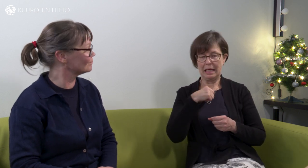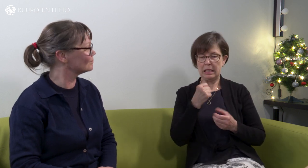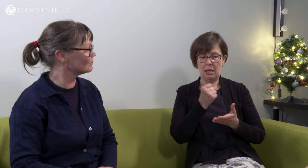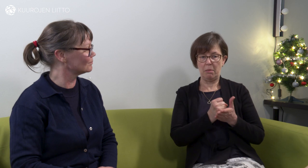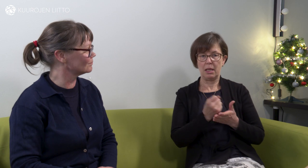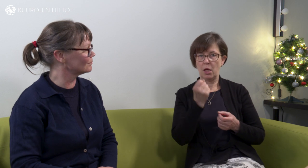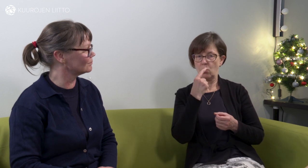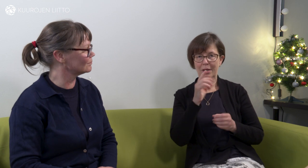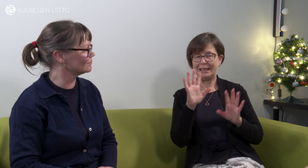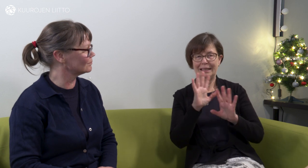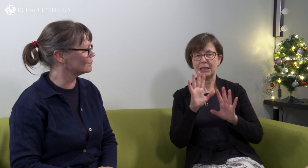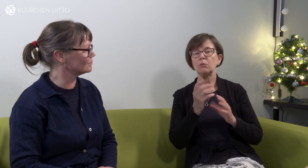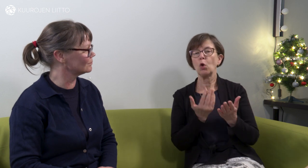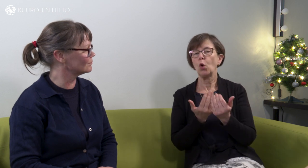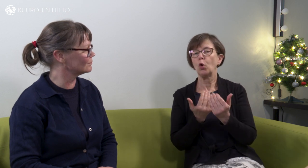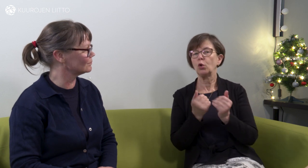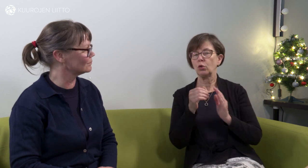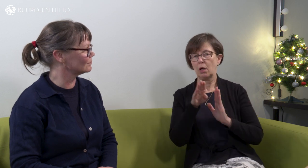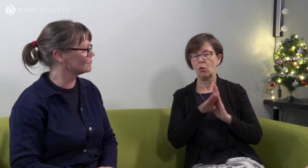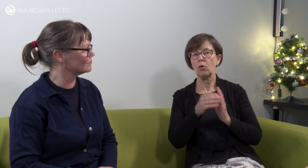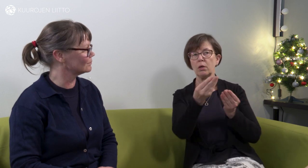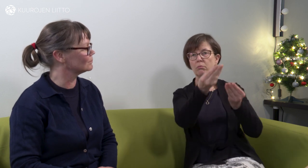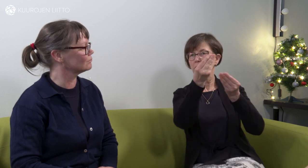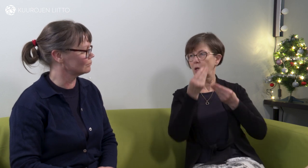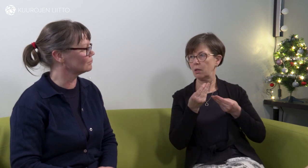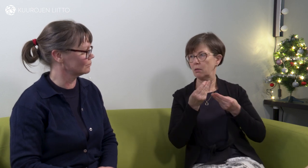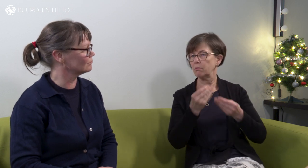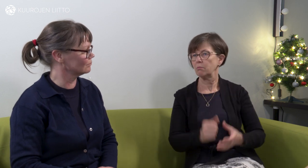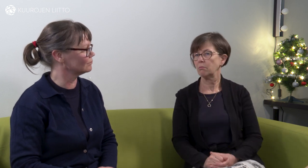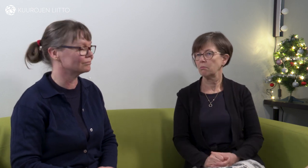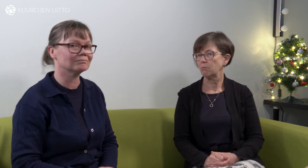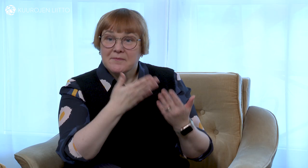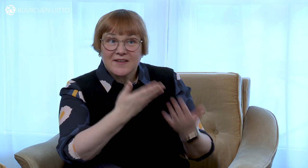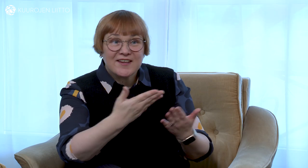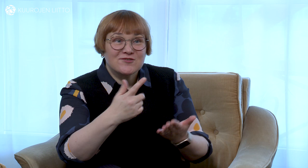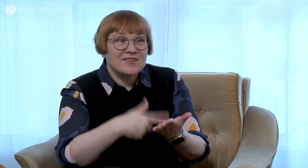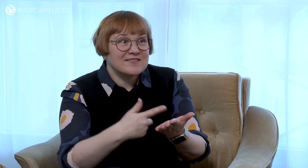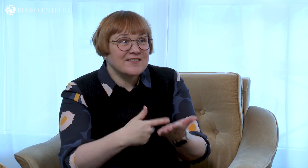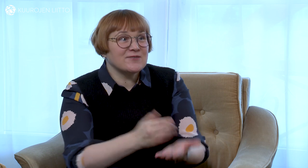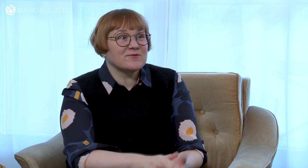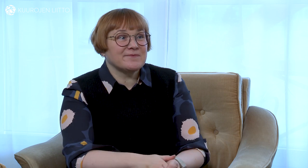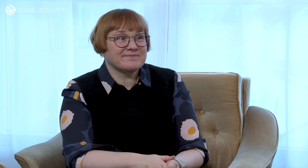Älkää siis tehkö itse päätöstä vaan odottakaa ohjeistusta viranomaisilta. Kiitoksia haastattelusta.